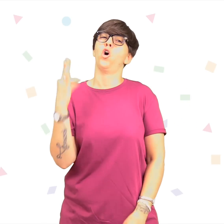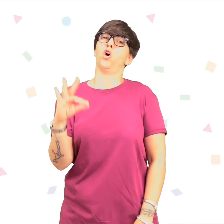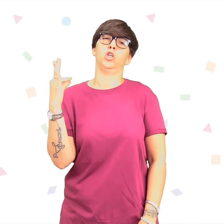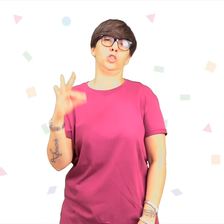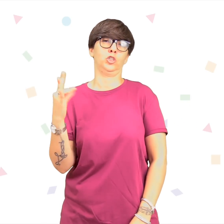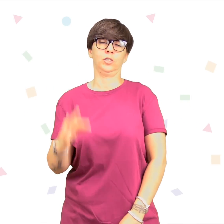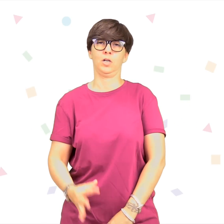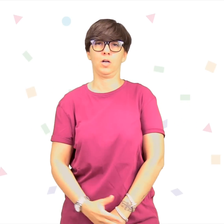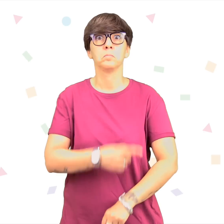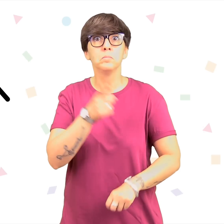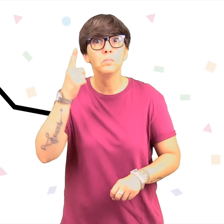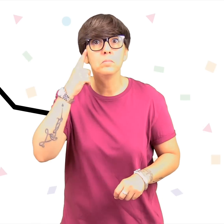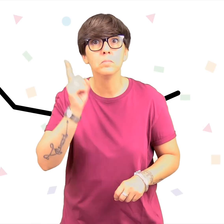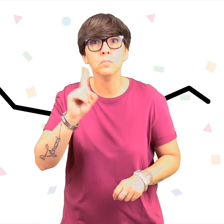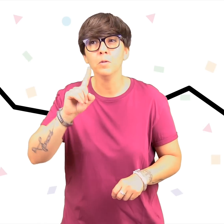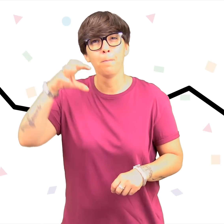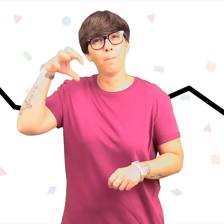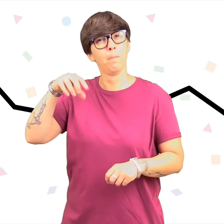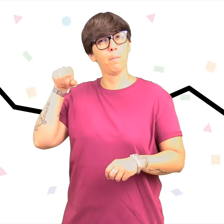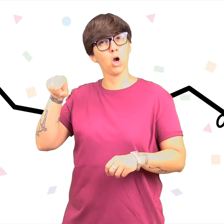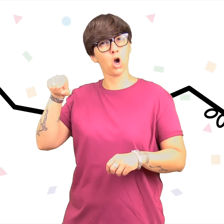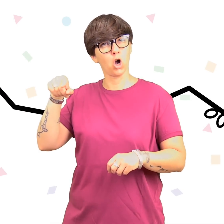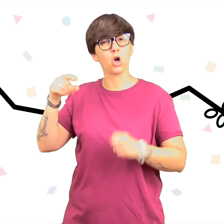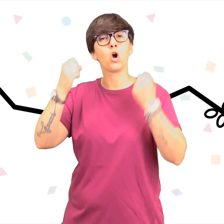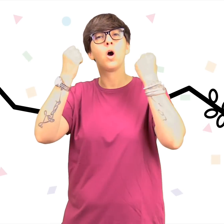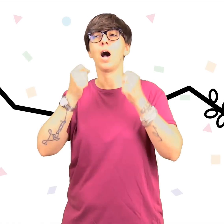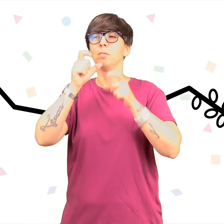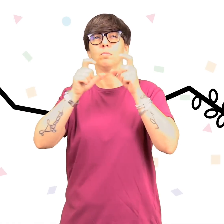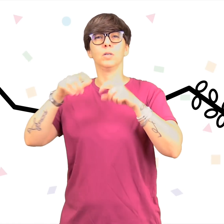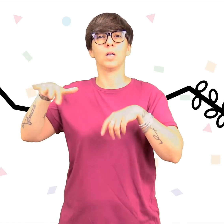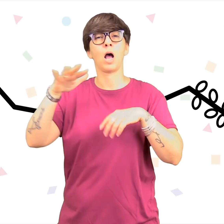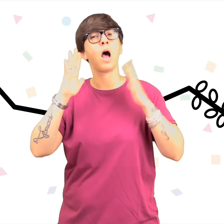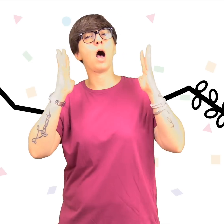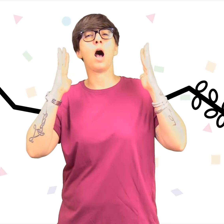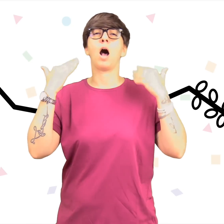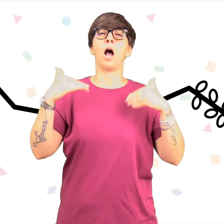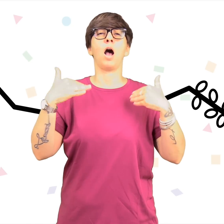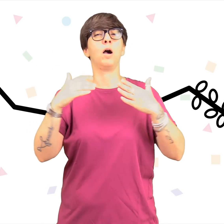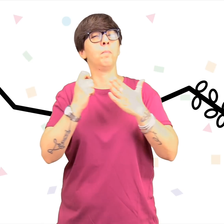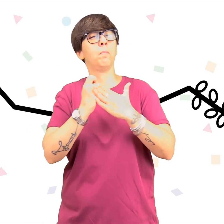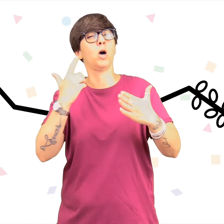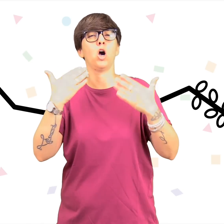Per darvi l’idea di quanto sia importante l’olio per Presicce e i suoi abitanti,